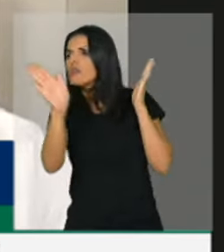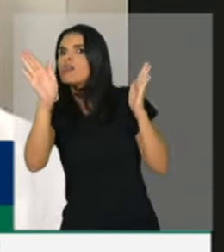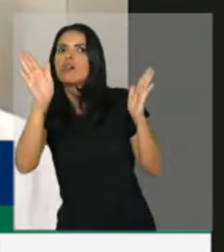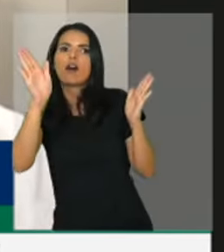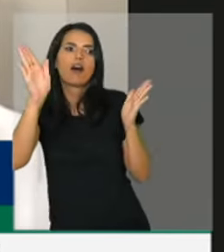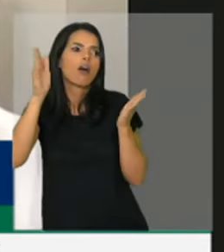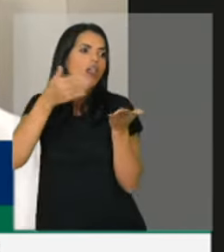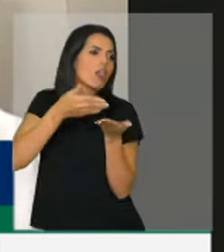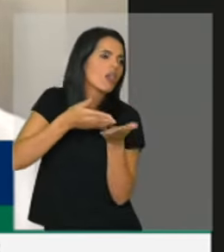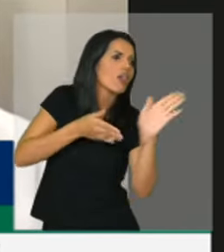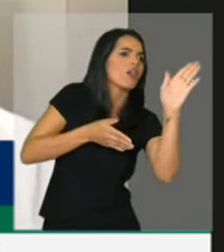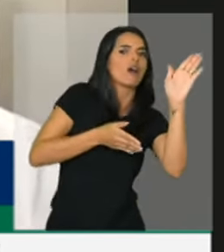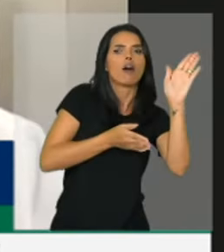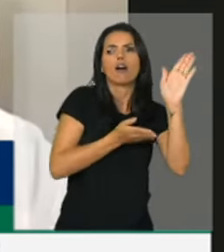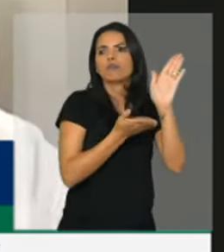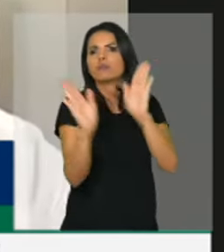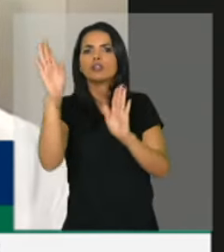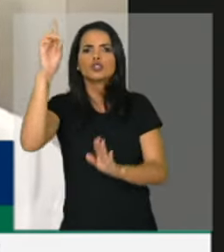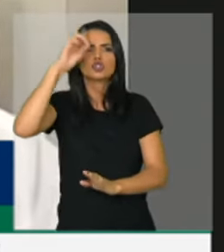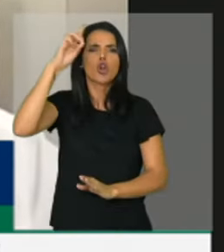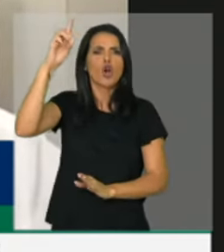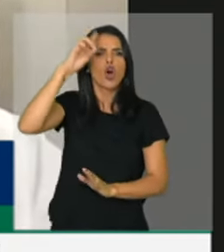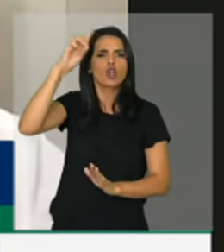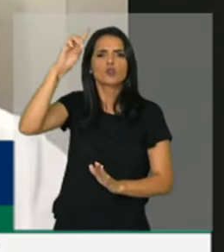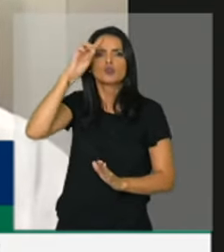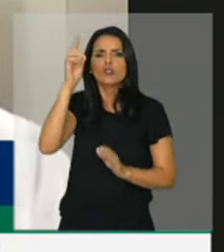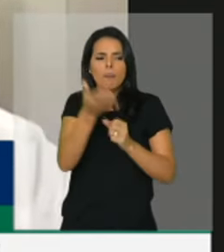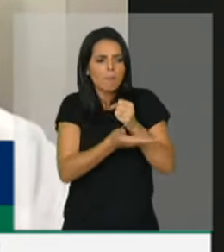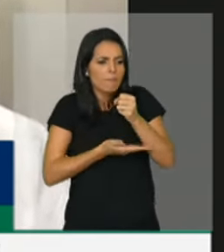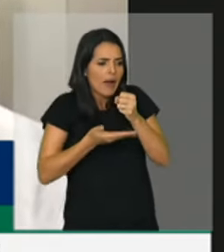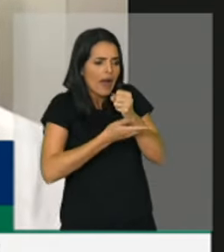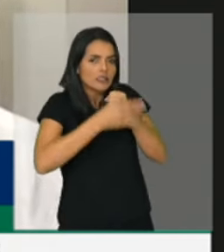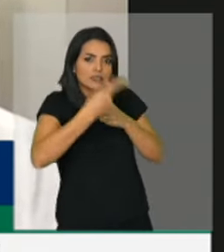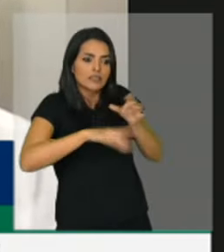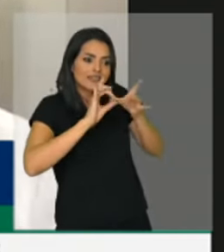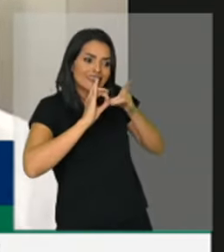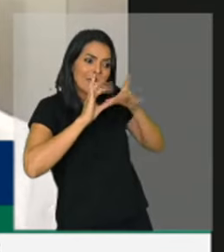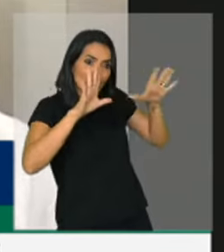OS FUNDAMENTOS DO ESTADO DEMOCRÁTICO DE DIREITO. SÃO TÃO FREQUENTES AS AGRESSÕES ÀS INSTITUIÇÕES